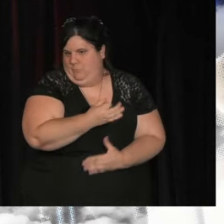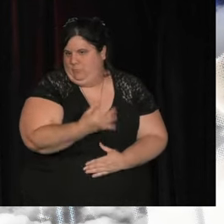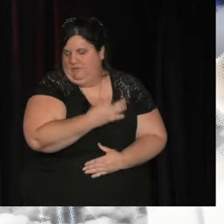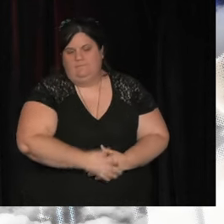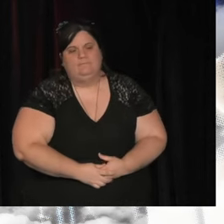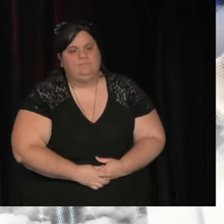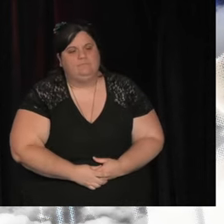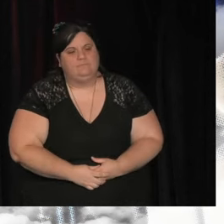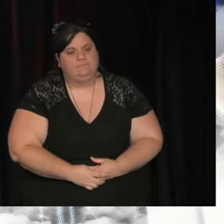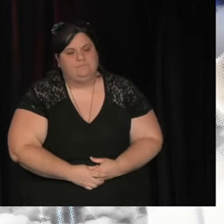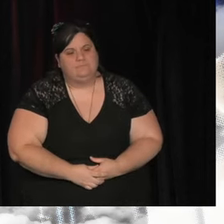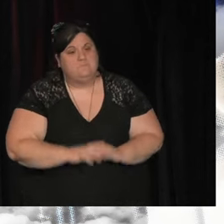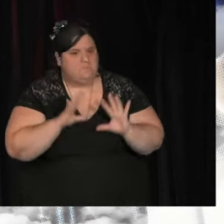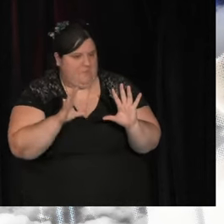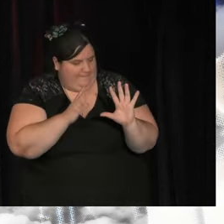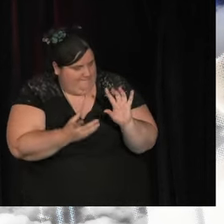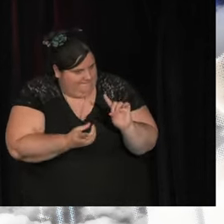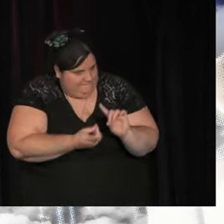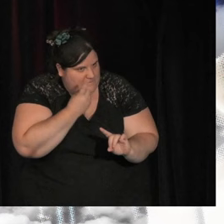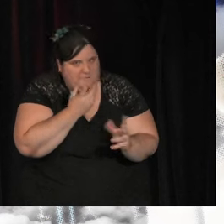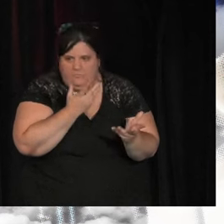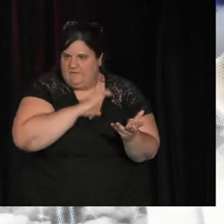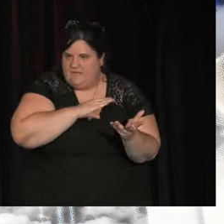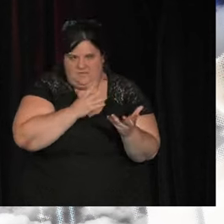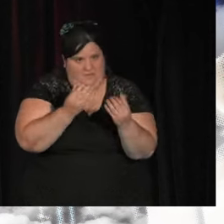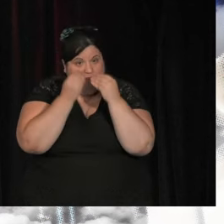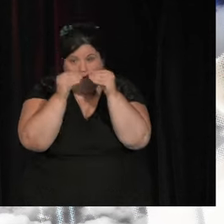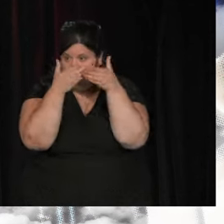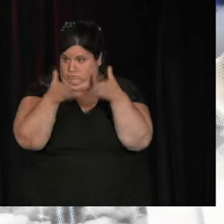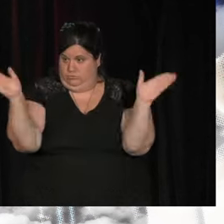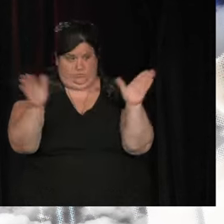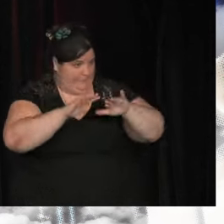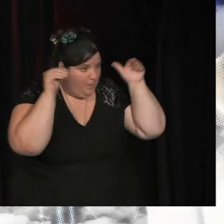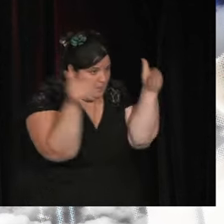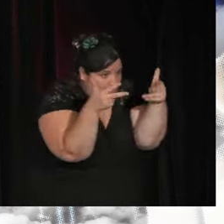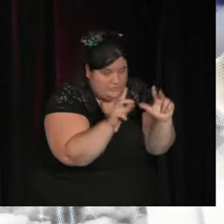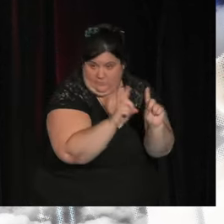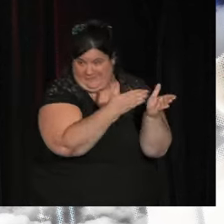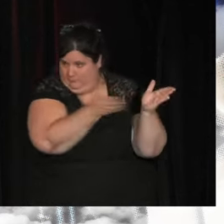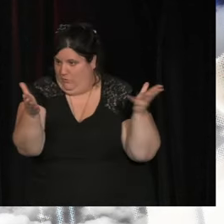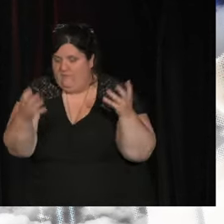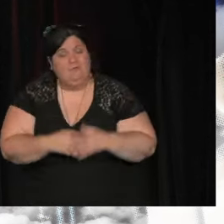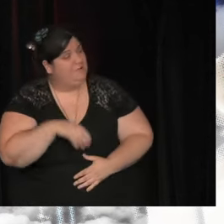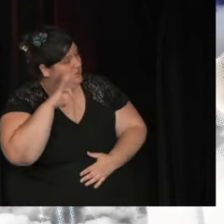Mais c'était un truc hyper important pour pouvoir en vendre beaucoup. Tu vois, on est début des années 2010, la Play 4 sort en 2014.